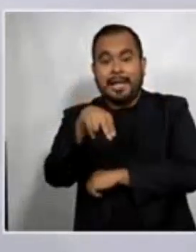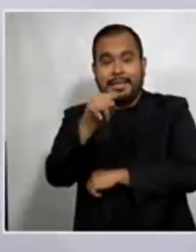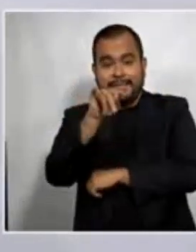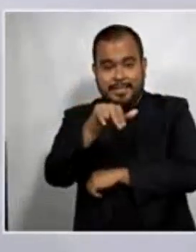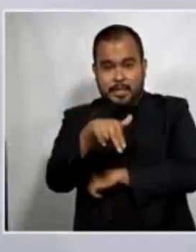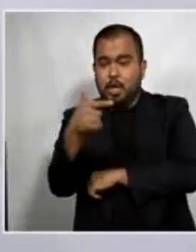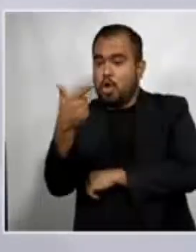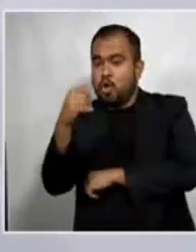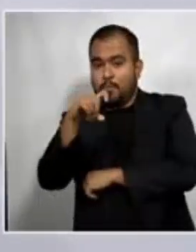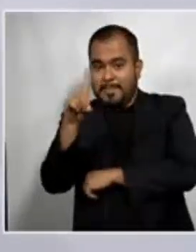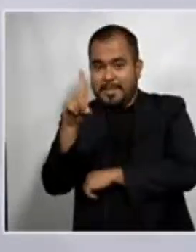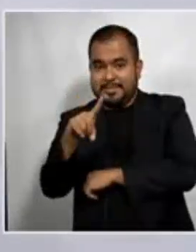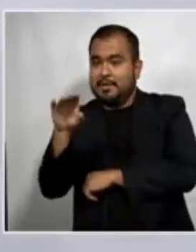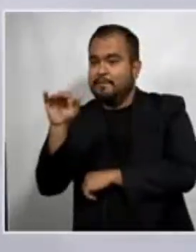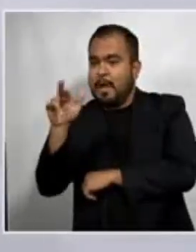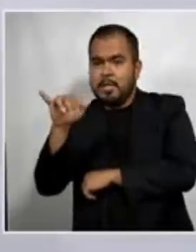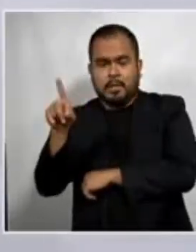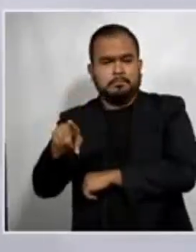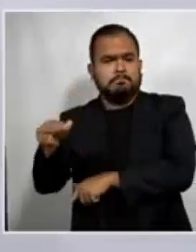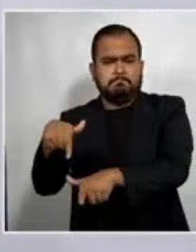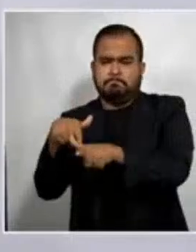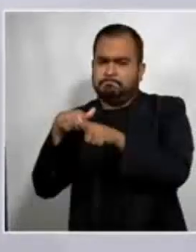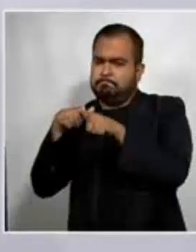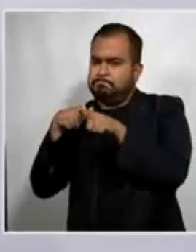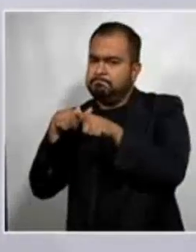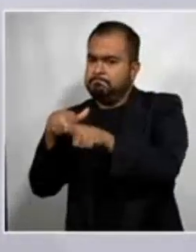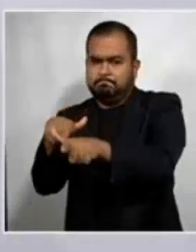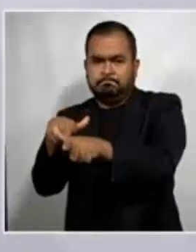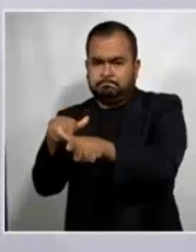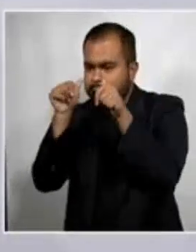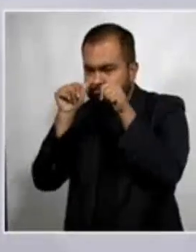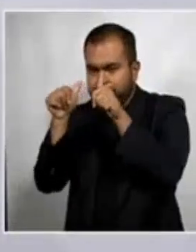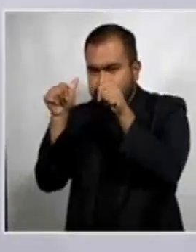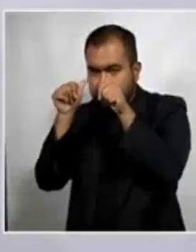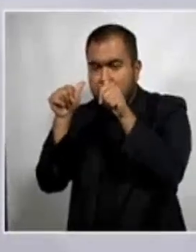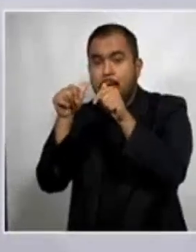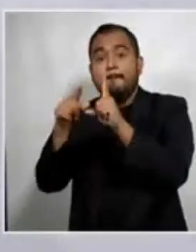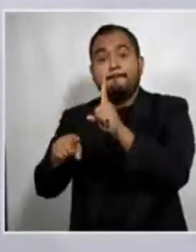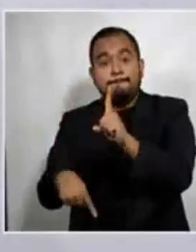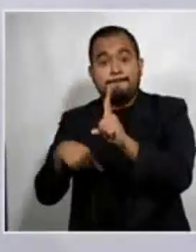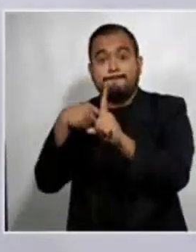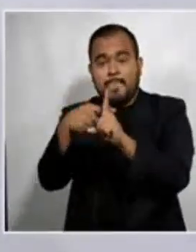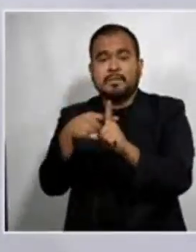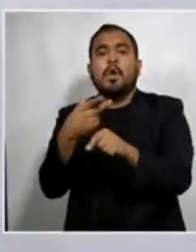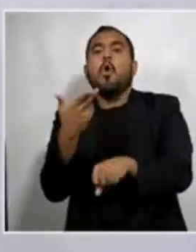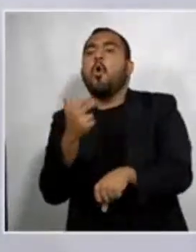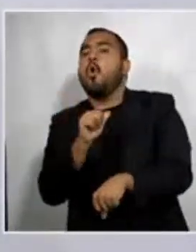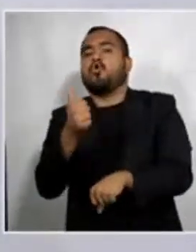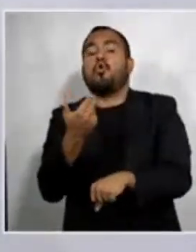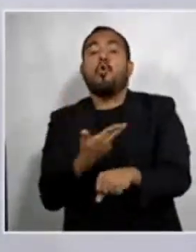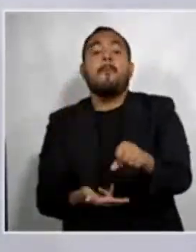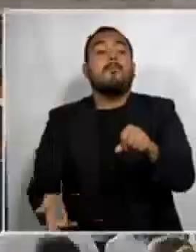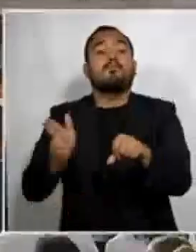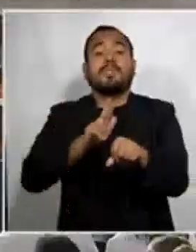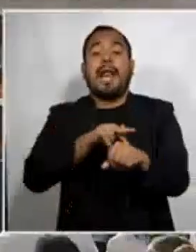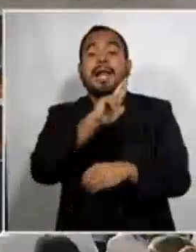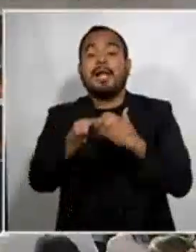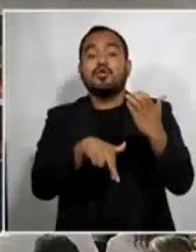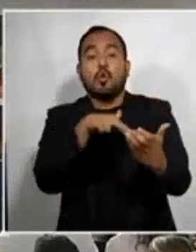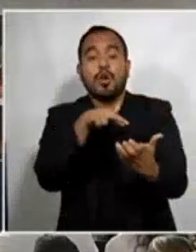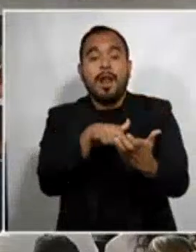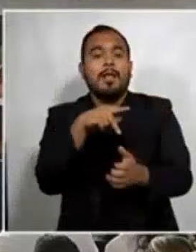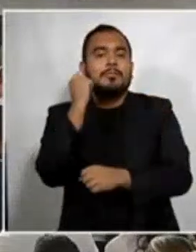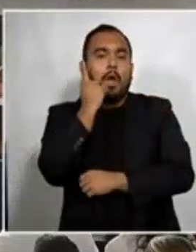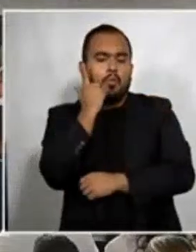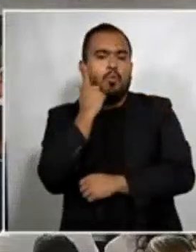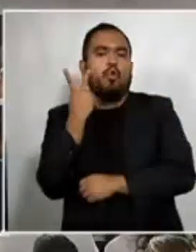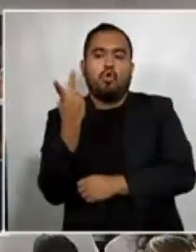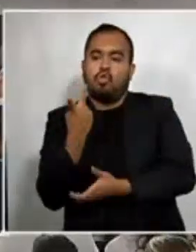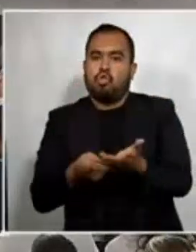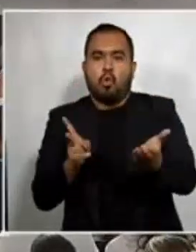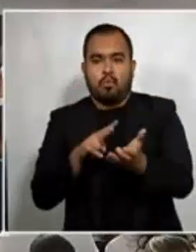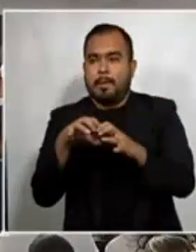funcionando y además vamos a tener el hospital regional de Tlajomulco.